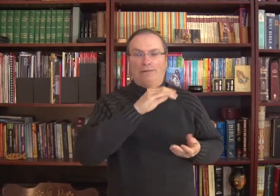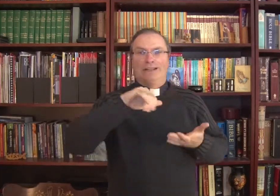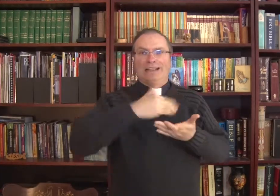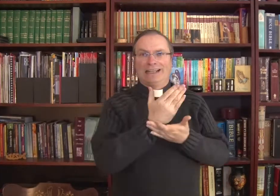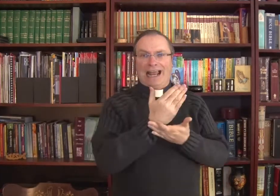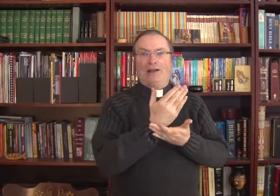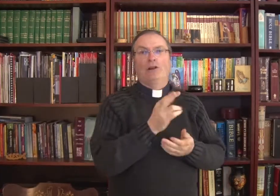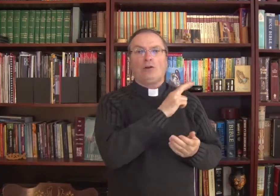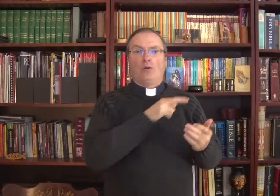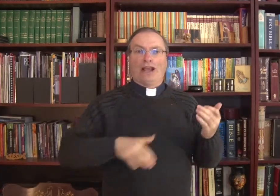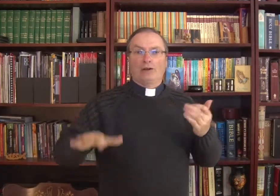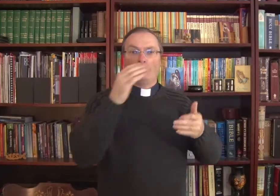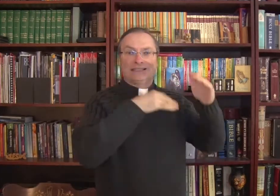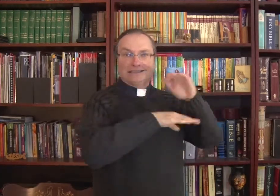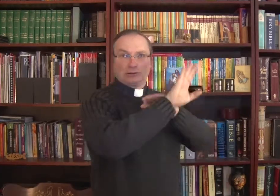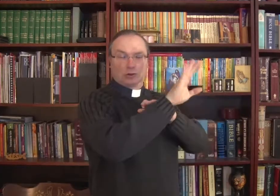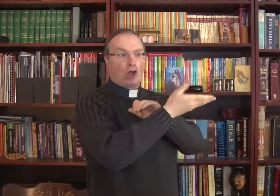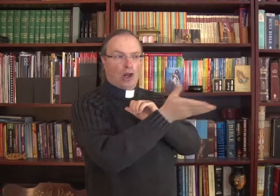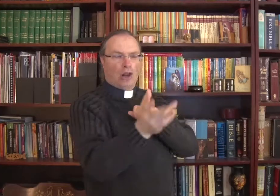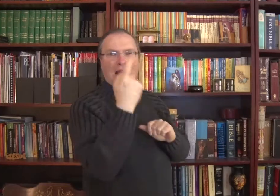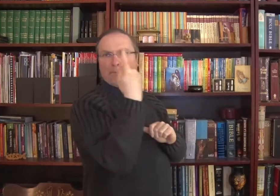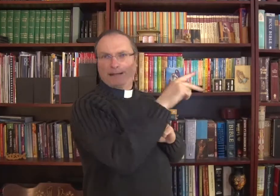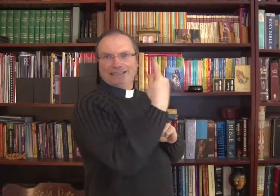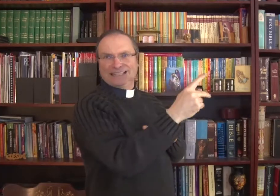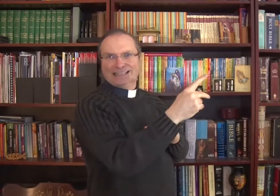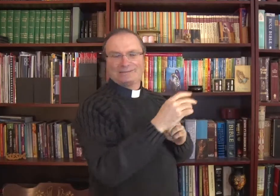car le royaume des cieux leur appartient! »